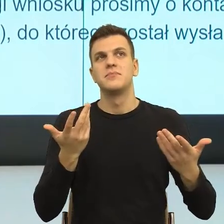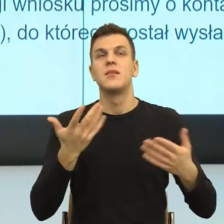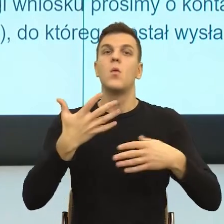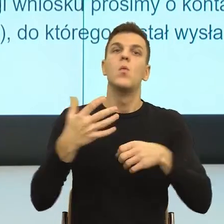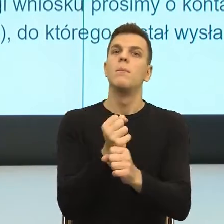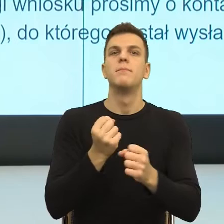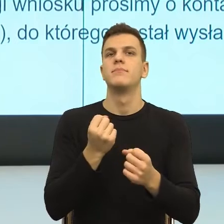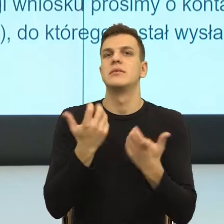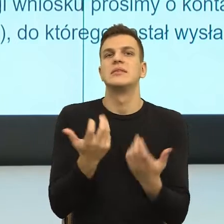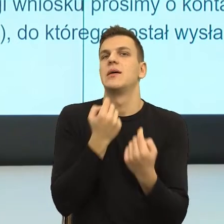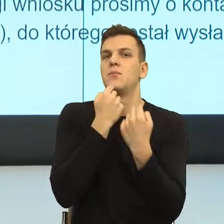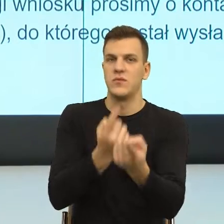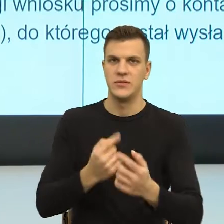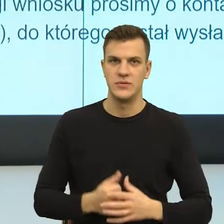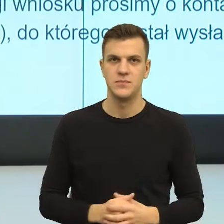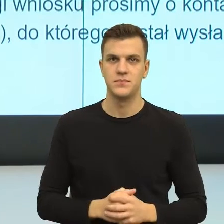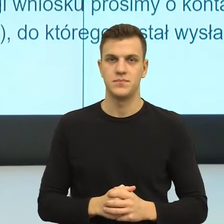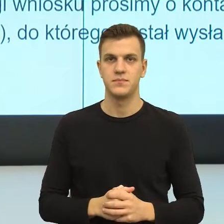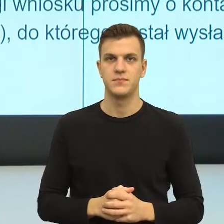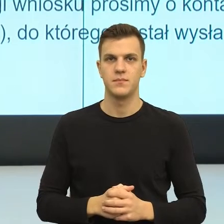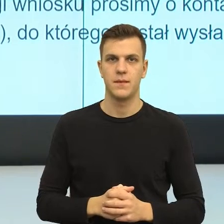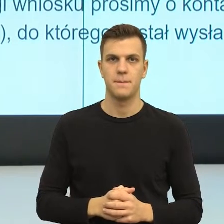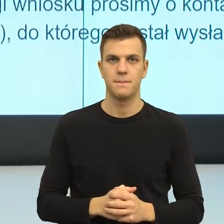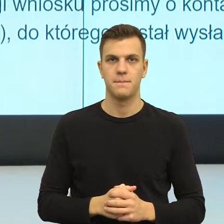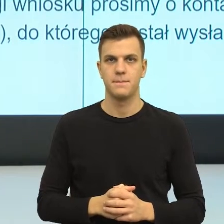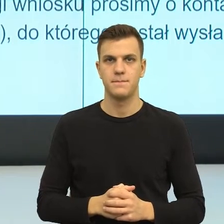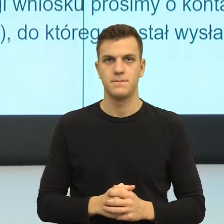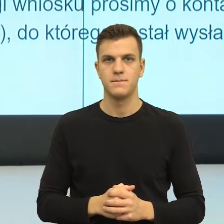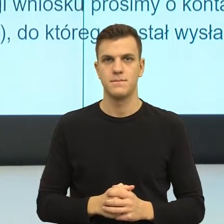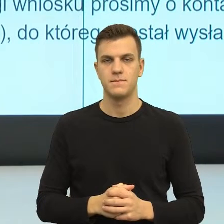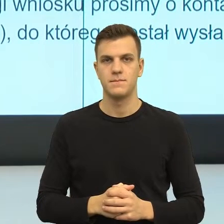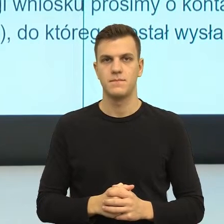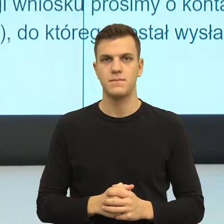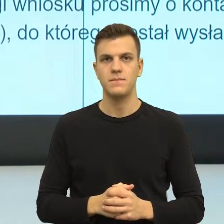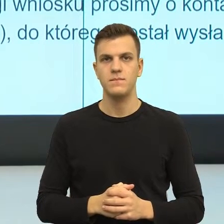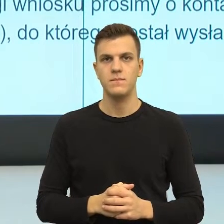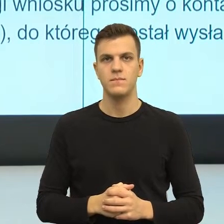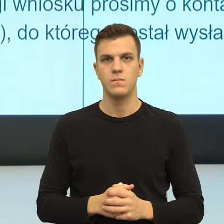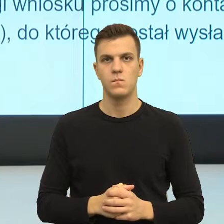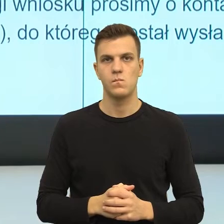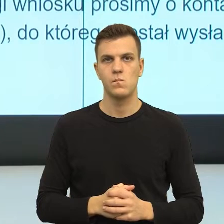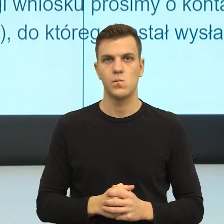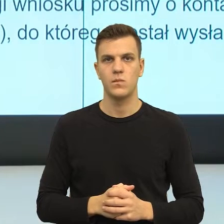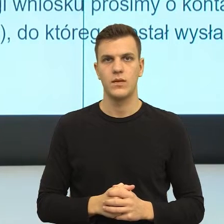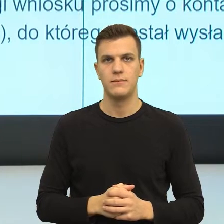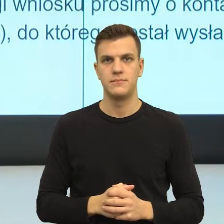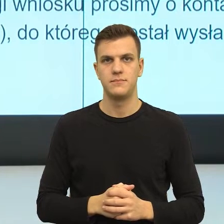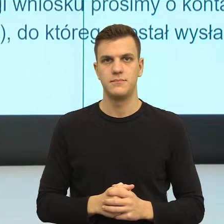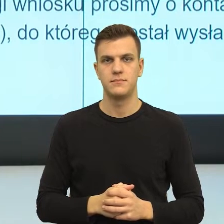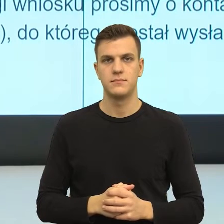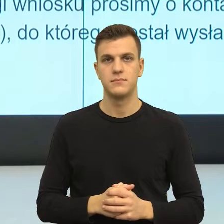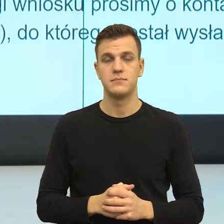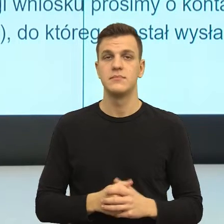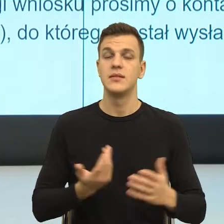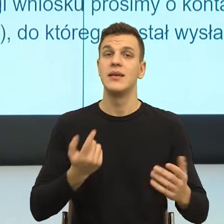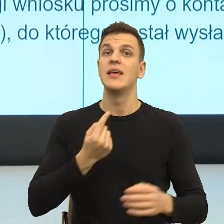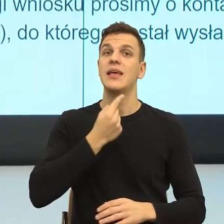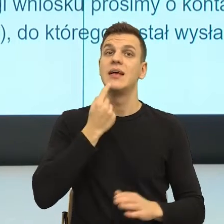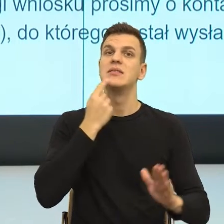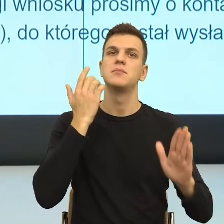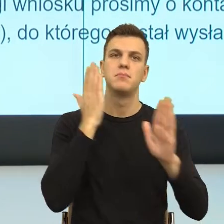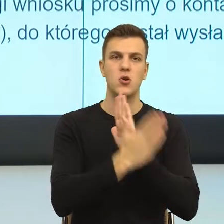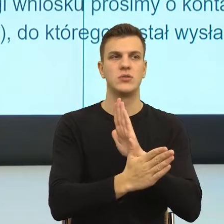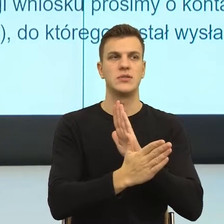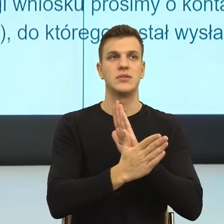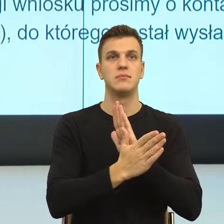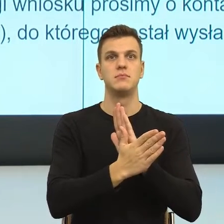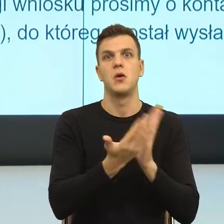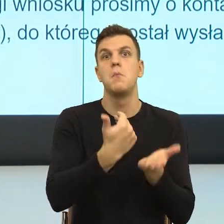że ten język prosty, ten język, który miałby zbliżać odbiorcę do nas,